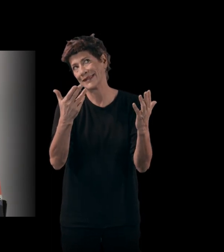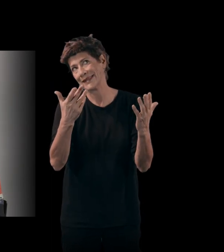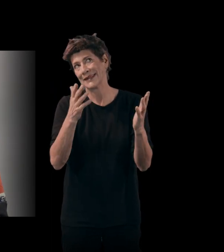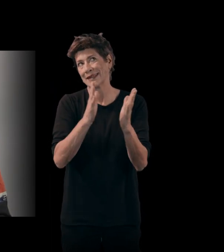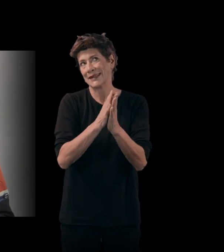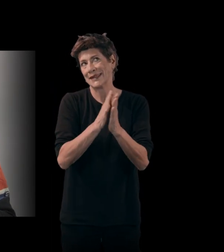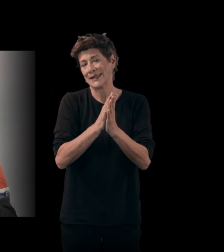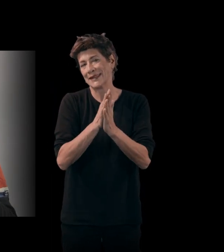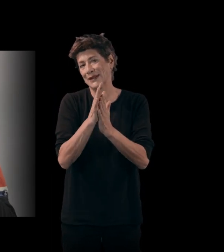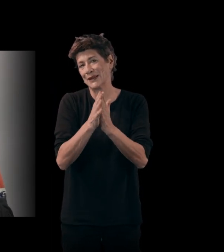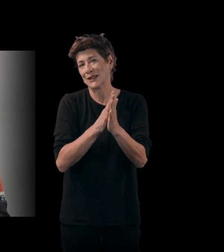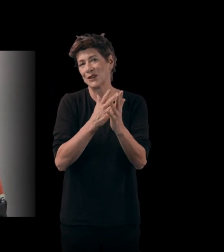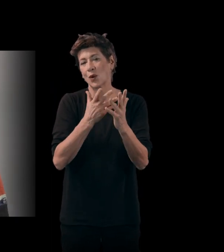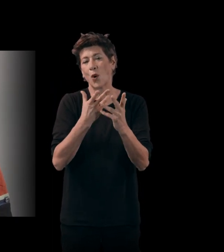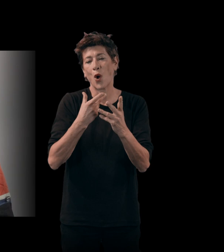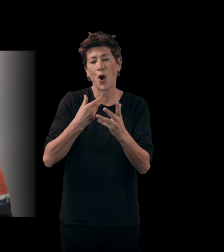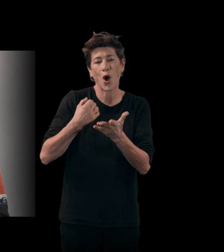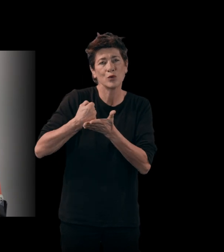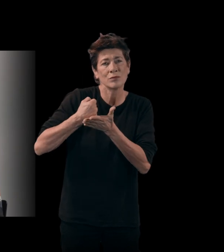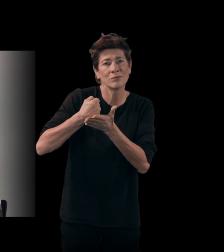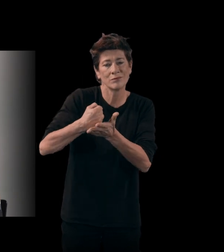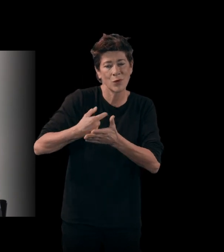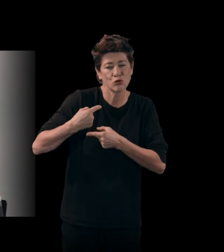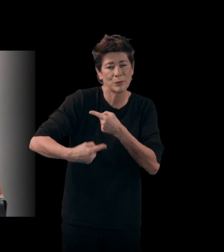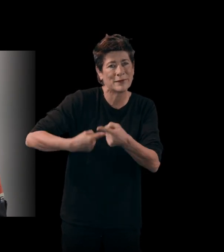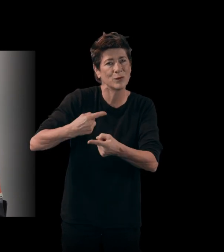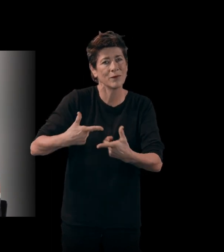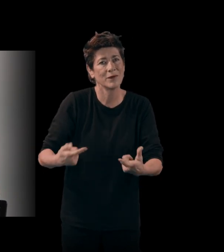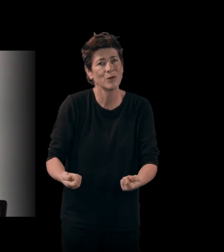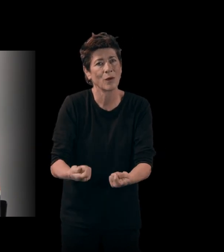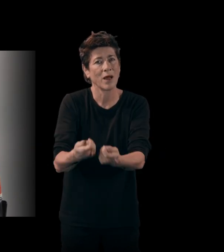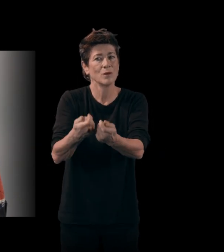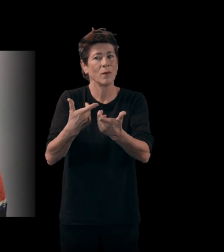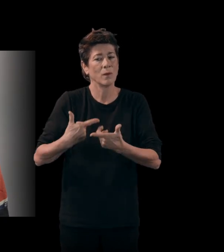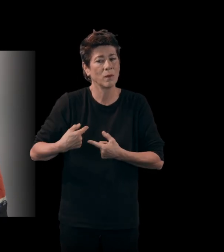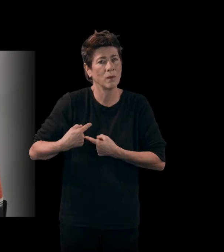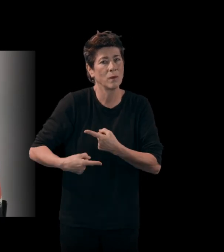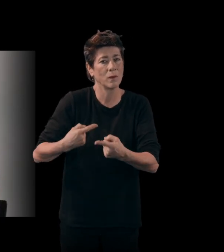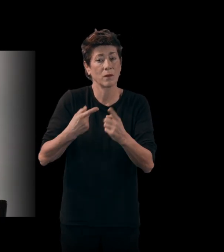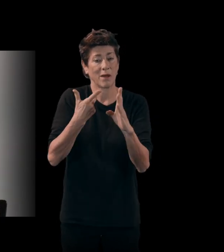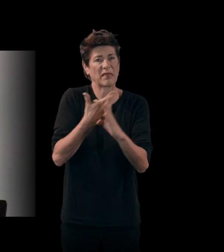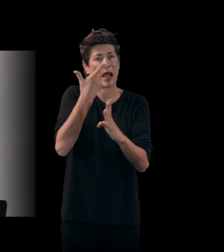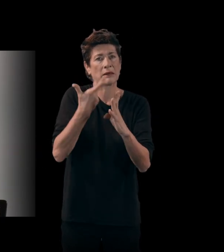éducation, sur le fait qu’on est toujours taillé, coupé, transformé, fabriqué.